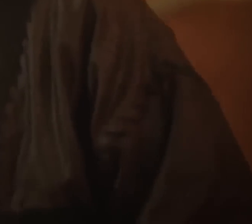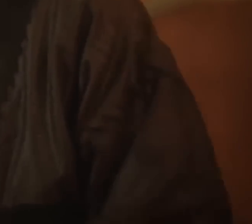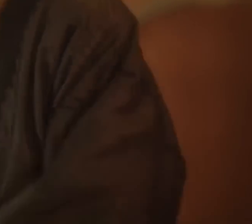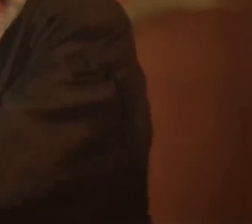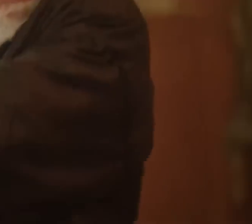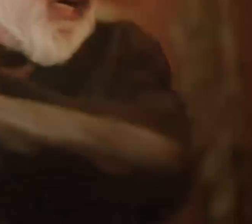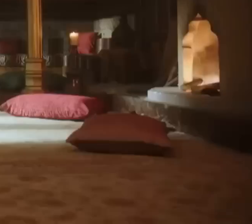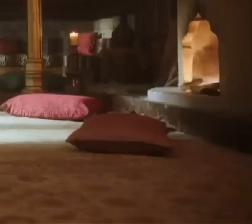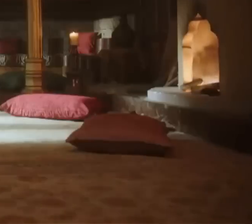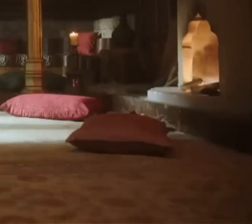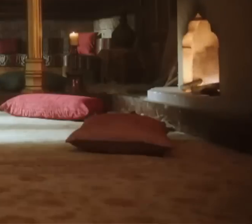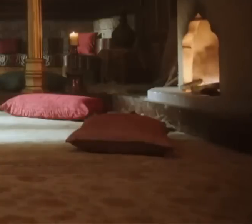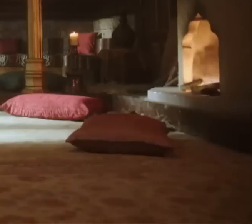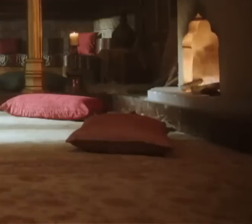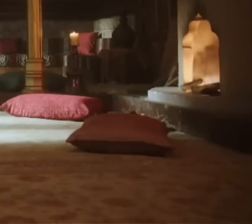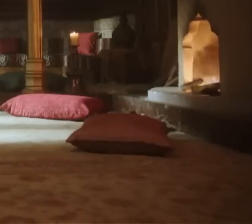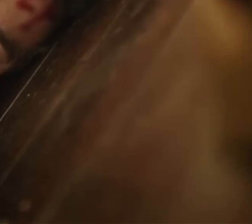(Haykırma sesi)